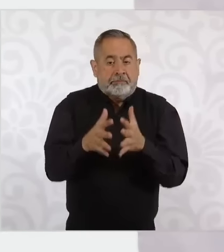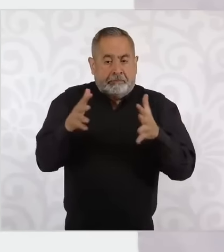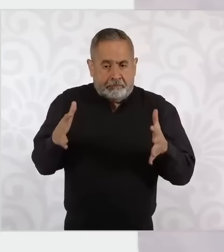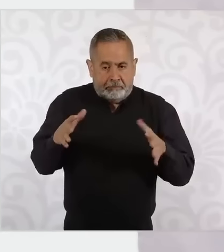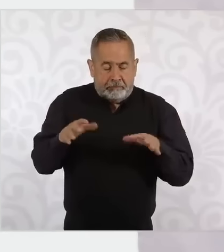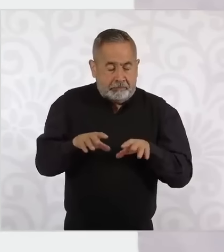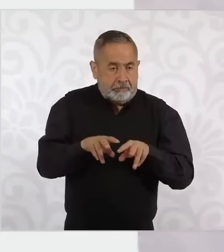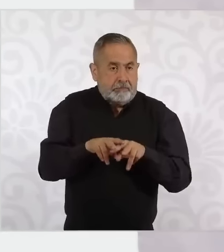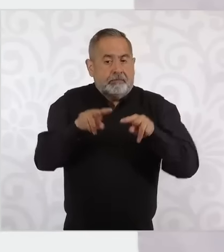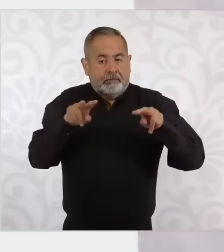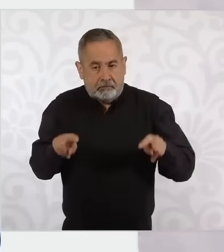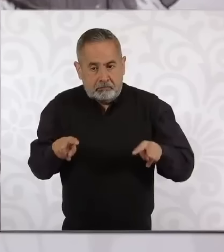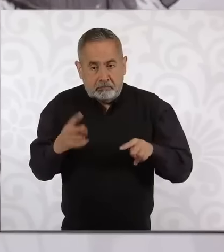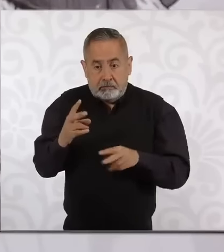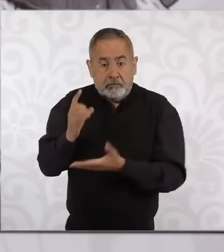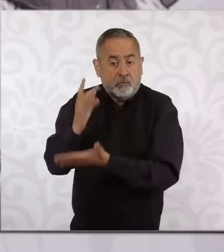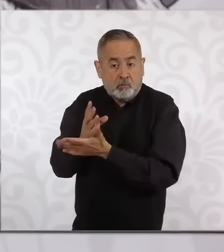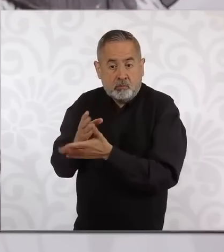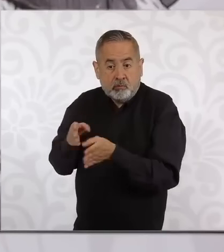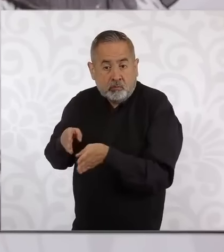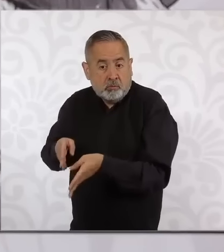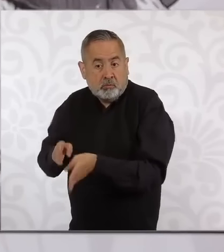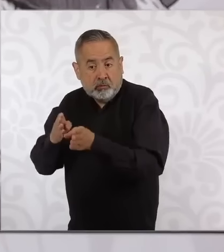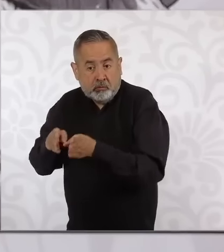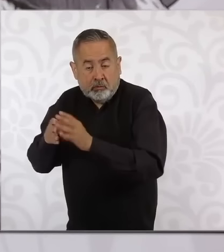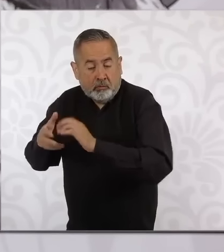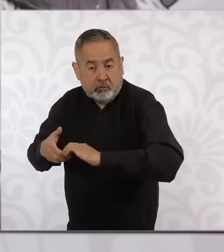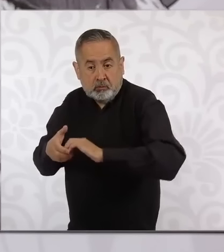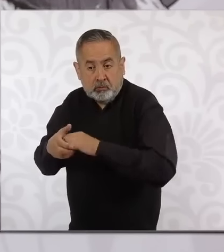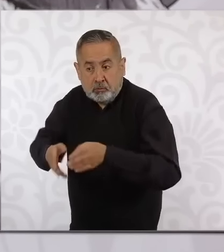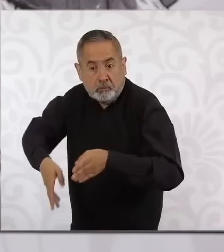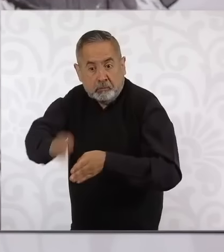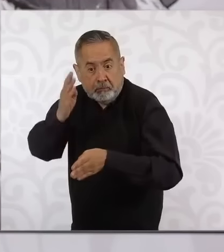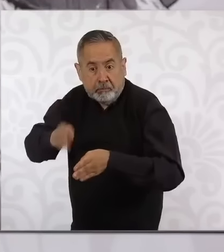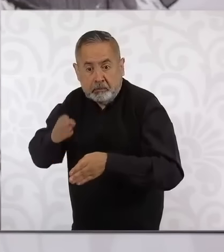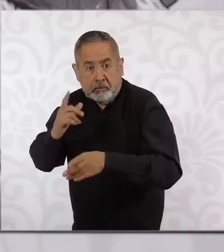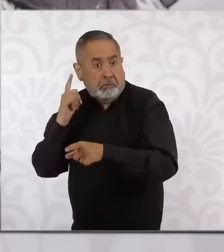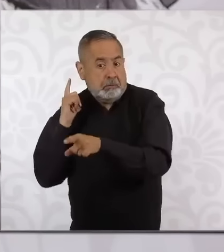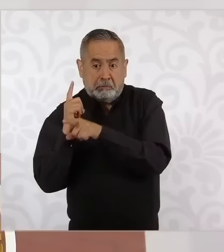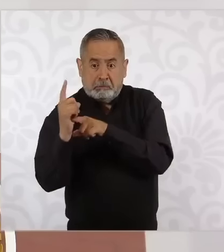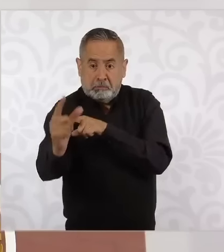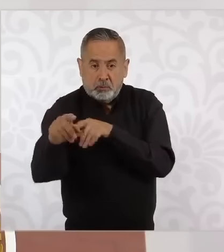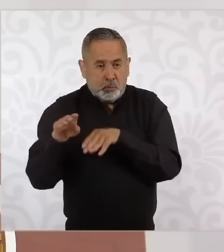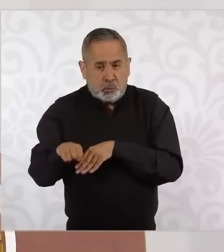carriles exclusivos para tracto camiones, pues entonces imagínense lo que se ahorra una empresa,